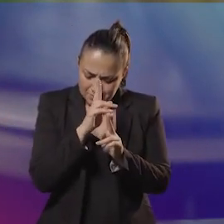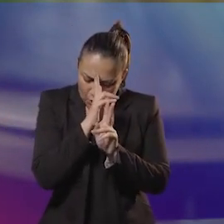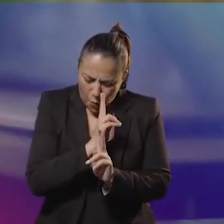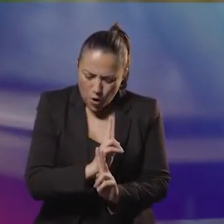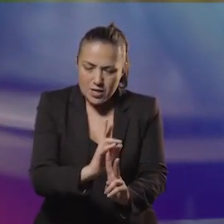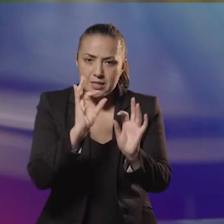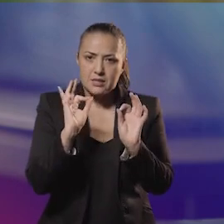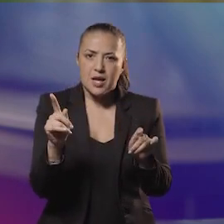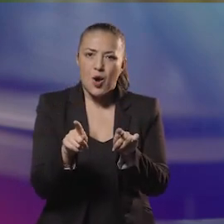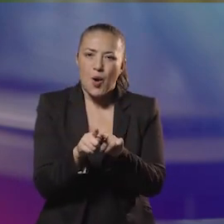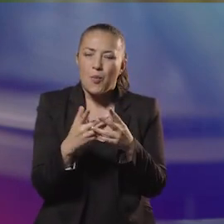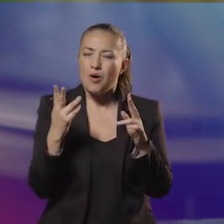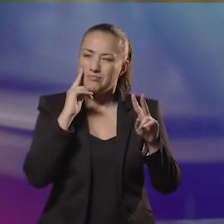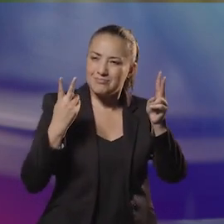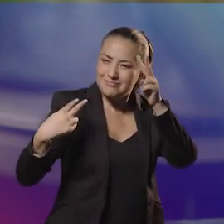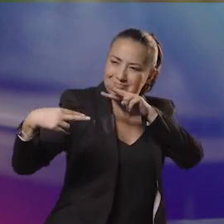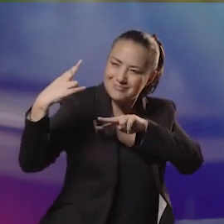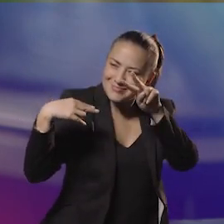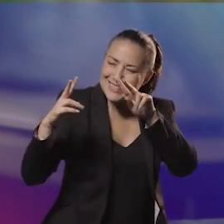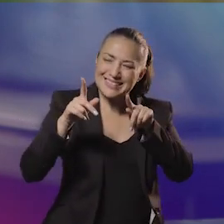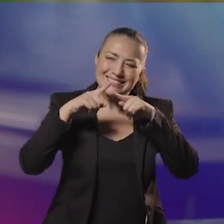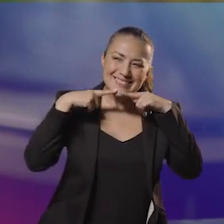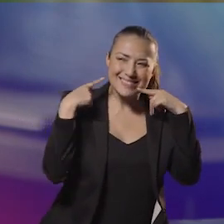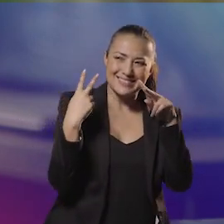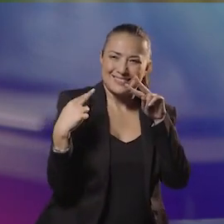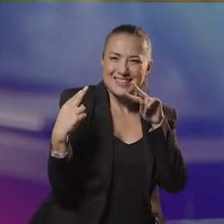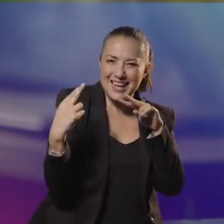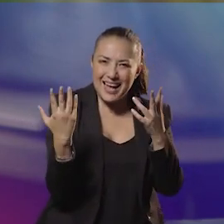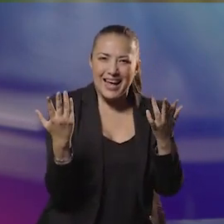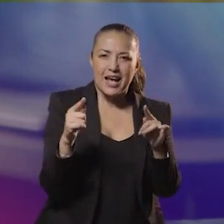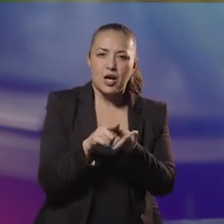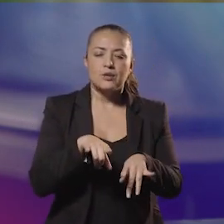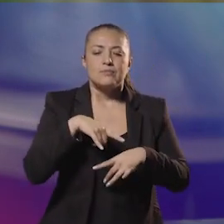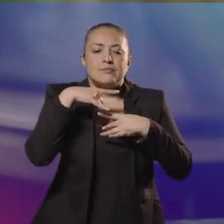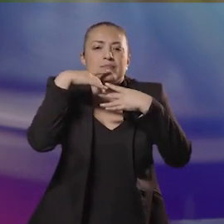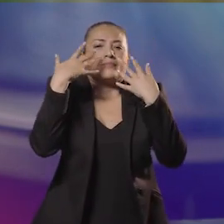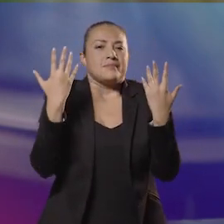Es una mirada, es una sonrisa, es un respirar,